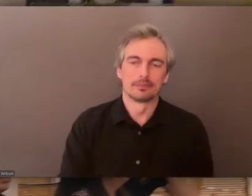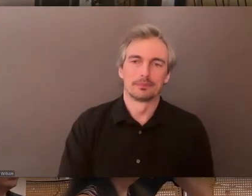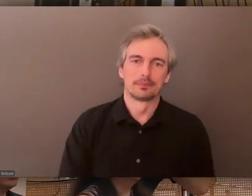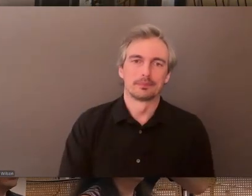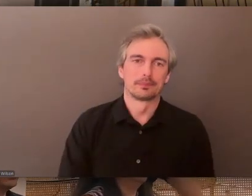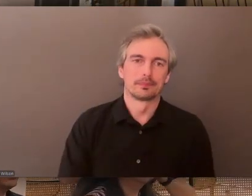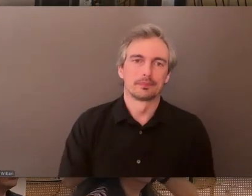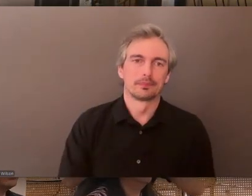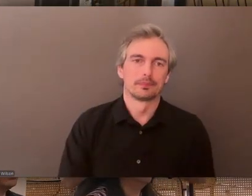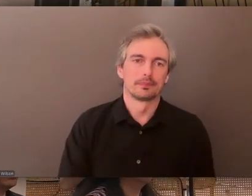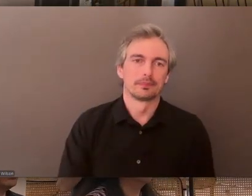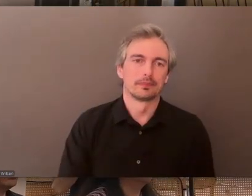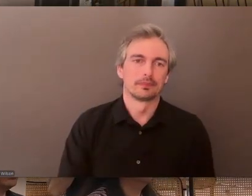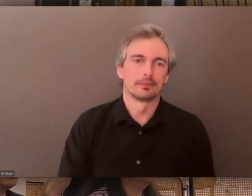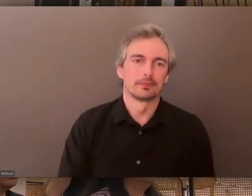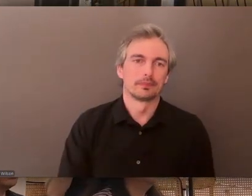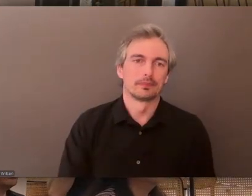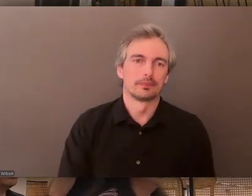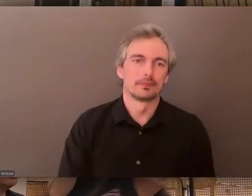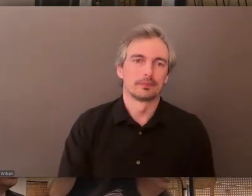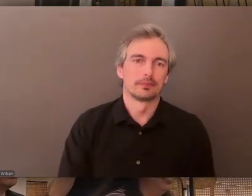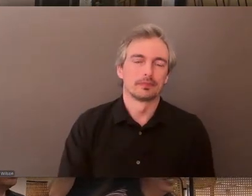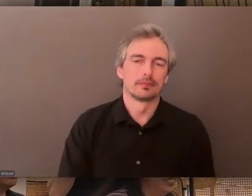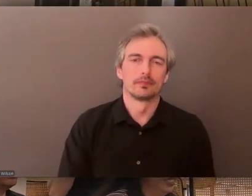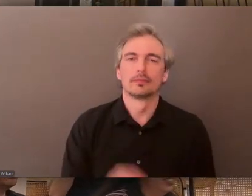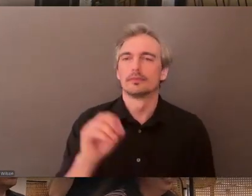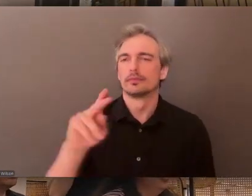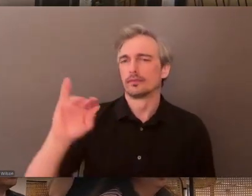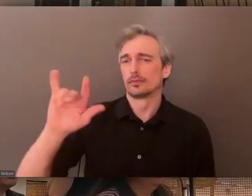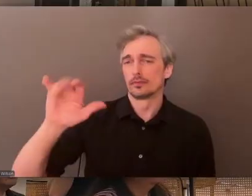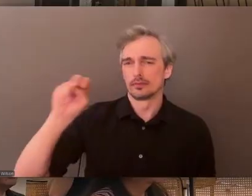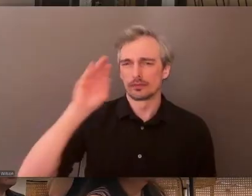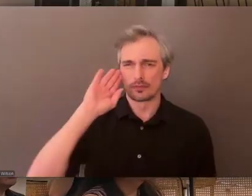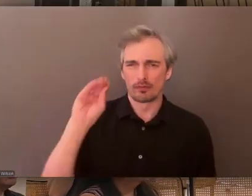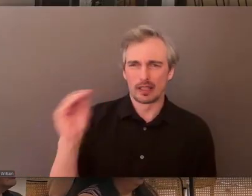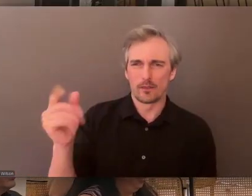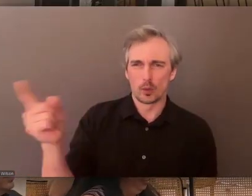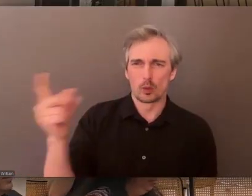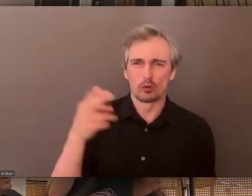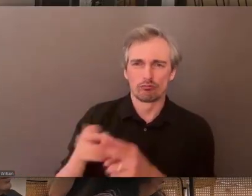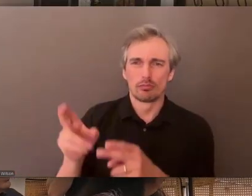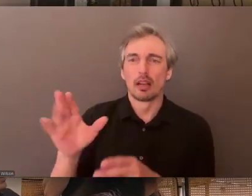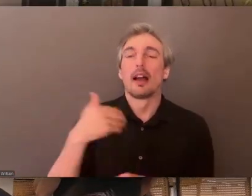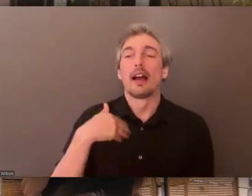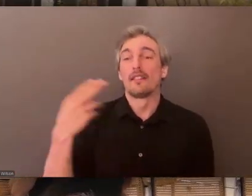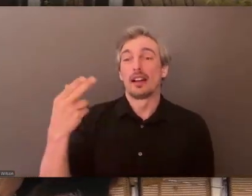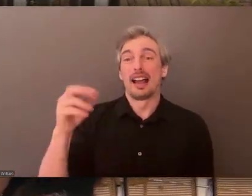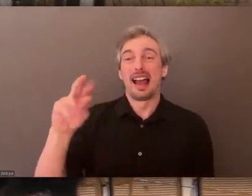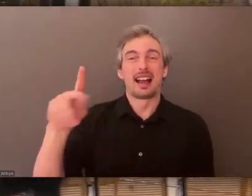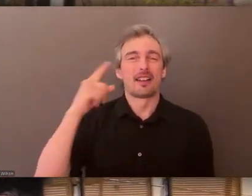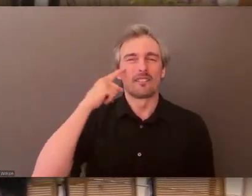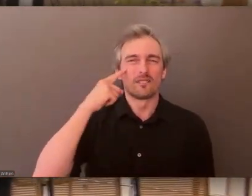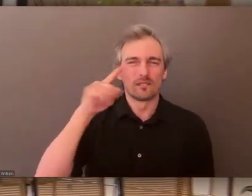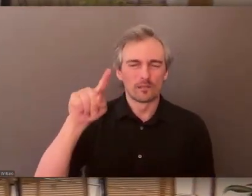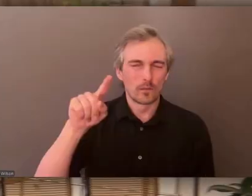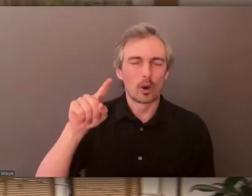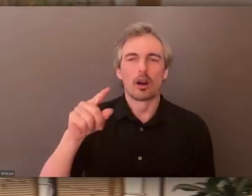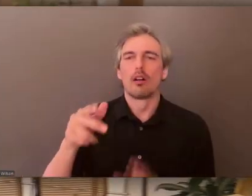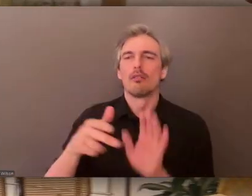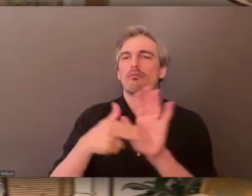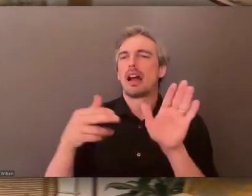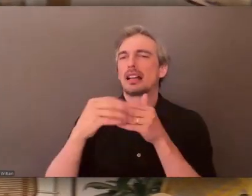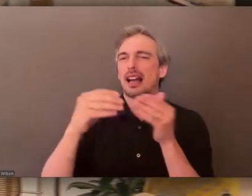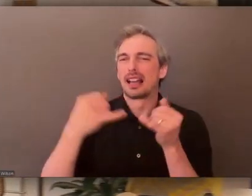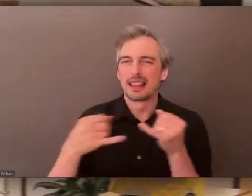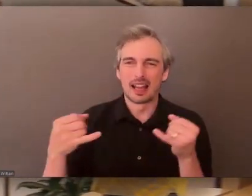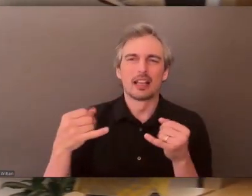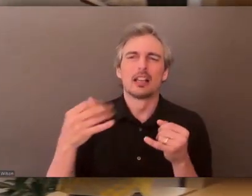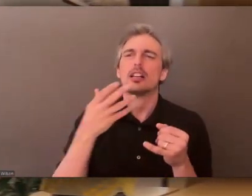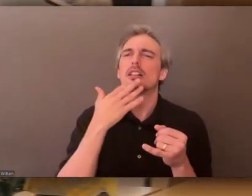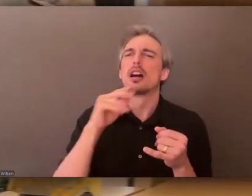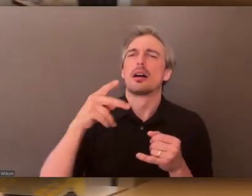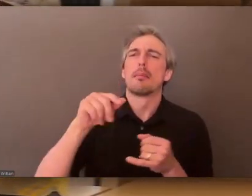ブランドガイドラインのカラ ーパレットに関して、い くつかのクライアントにうまくいったハックがあります。